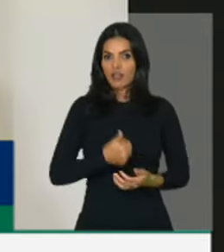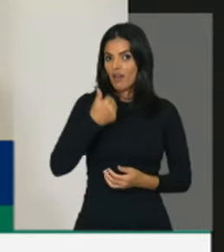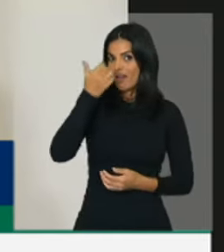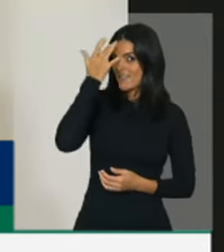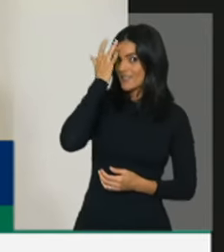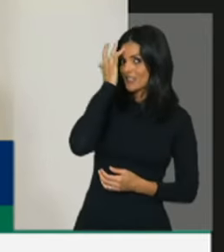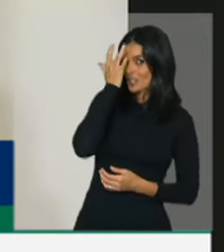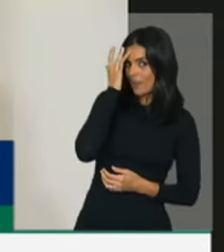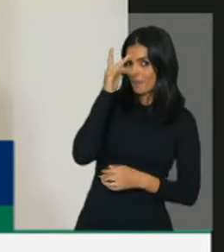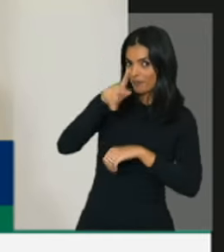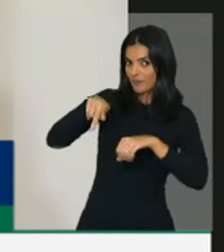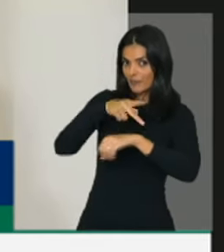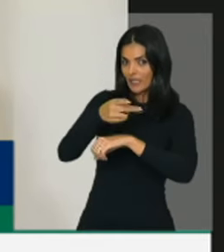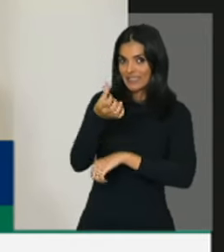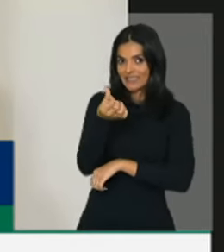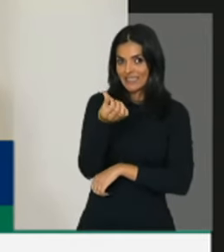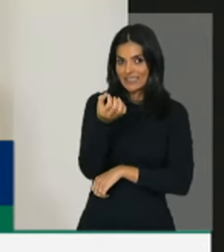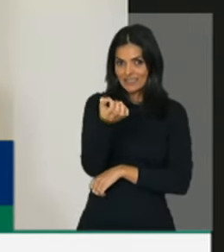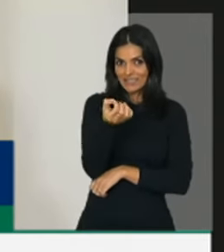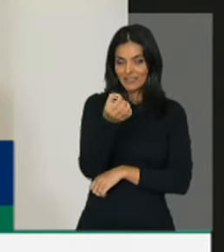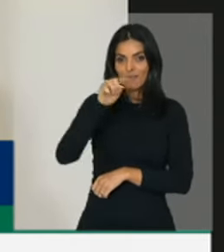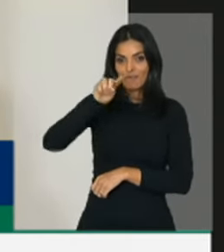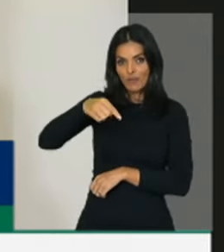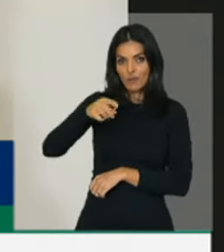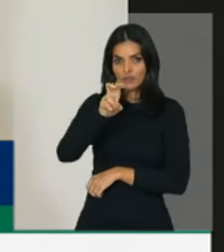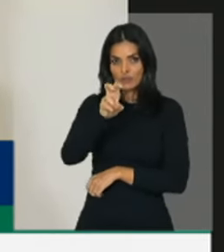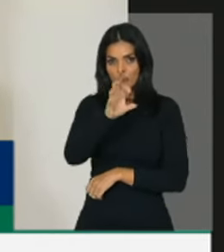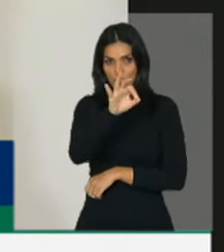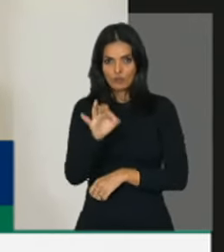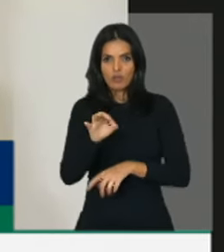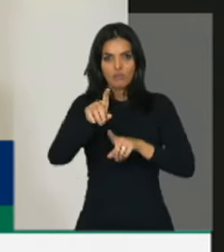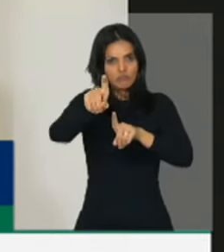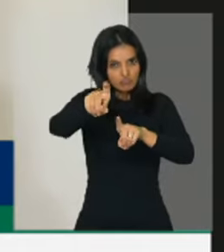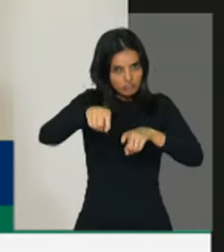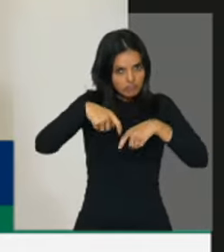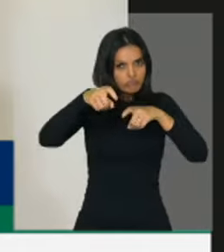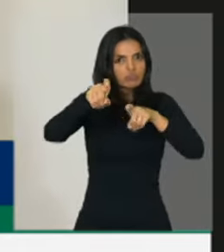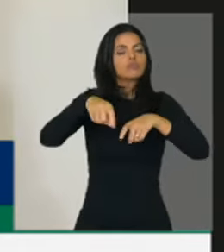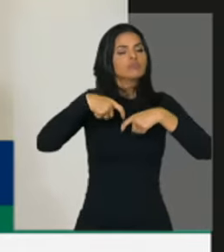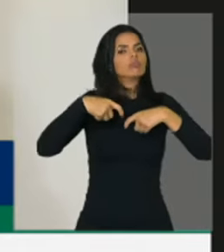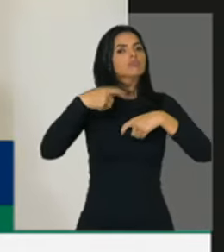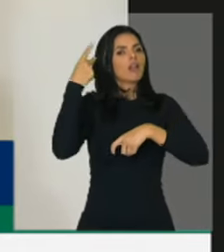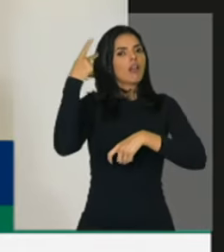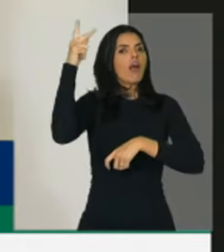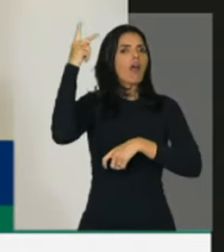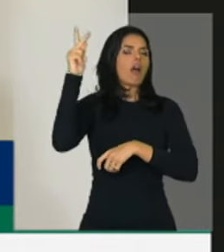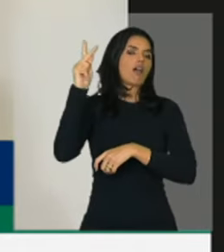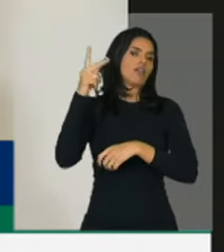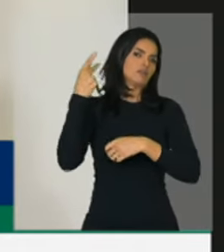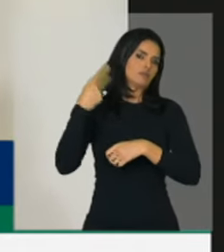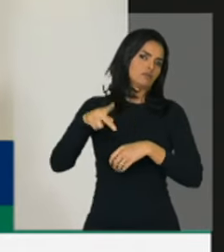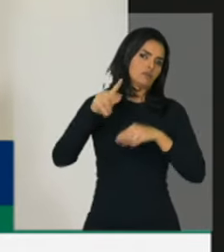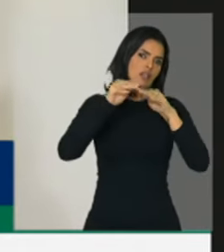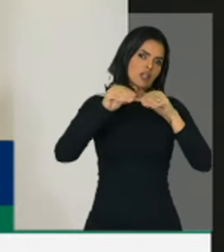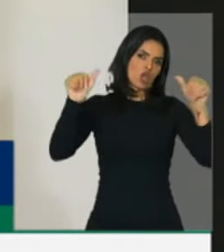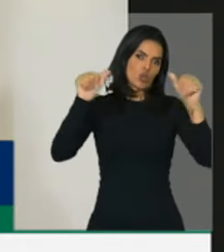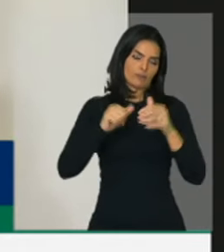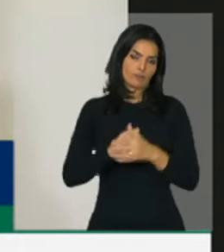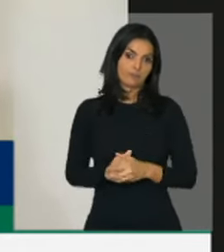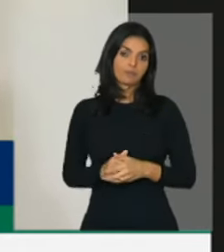A ÍNDIA 60,5%. O CULTIVO DO SEU TERRITÓRIO. ENTÃO A MAIORIA DESSES PAÍSES CRITICAM ENQUANTO O BRASIL TEM